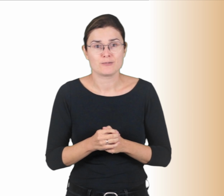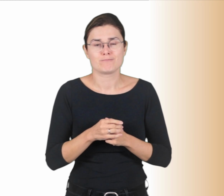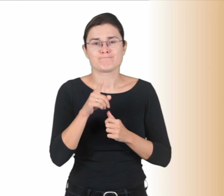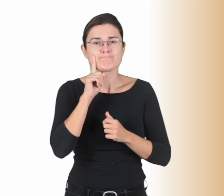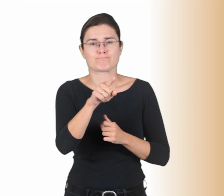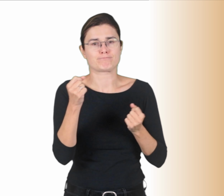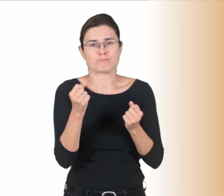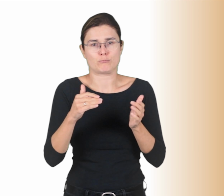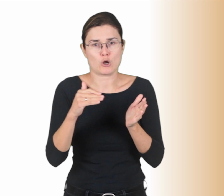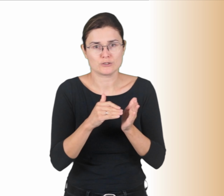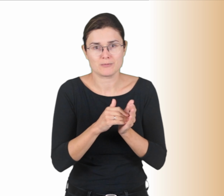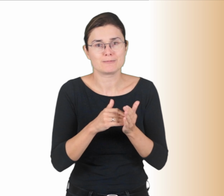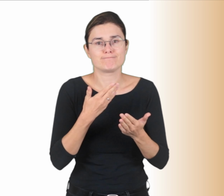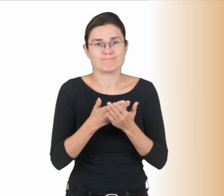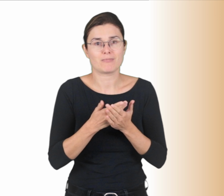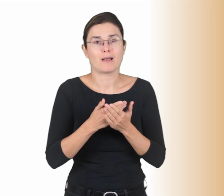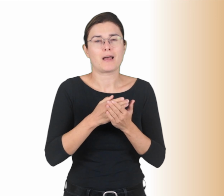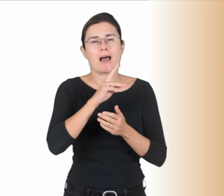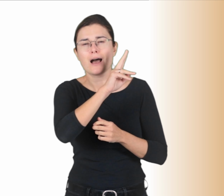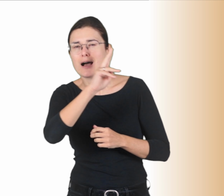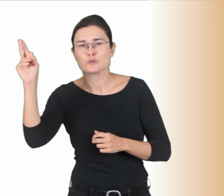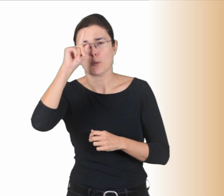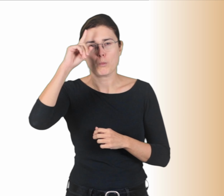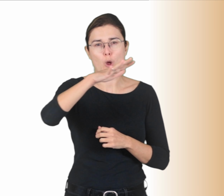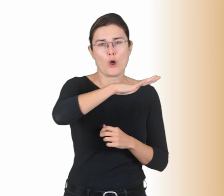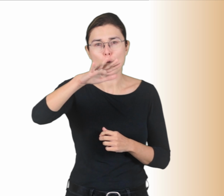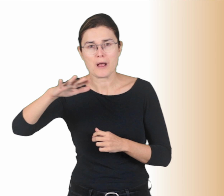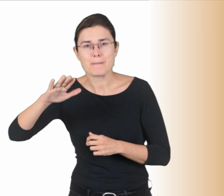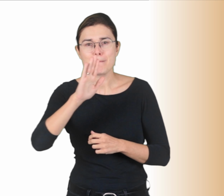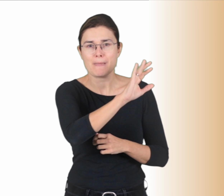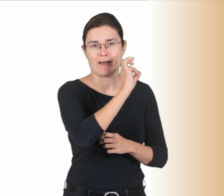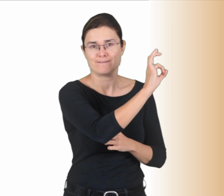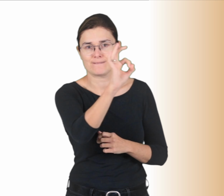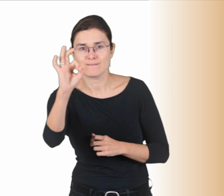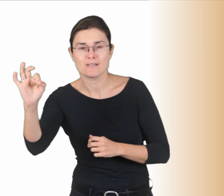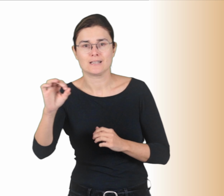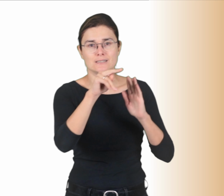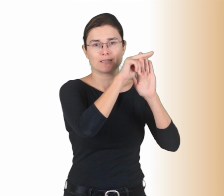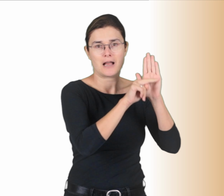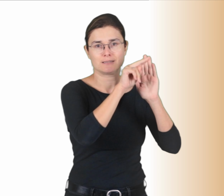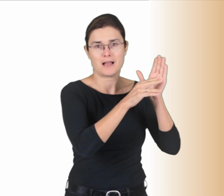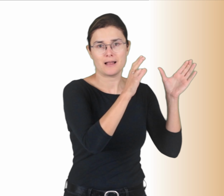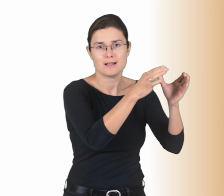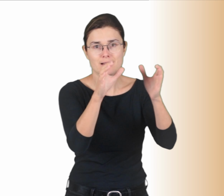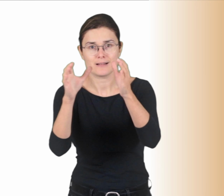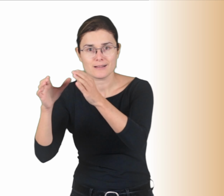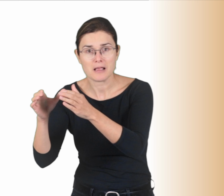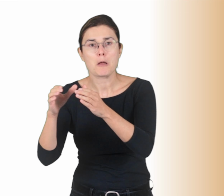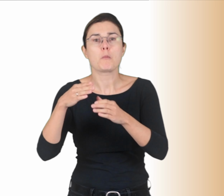To jest potrzebne, ponieważ każda społeczność ma swój zbiór zasad,